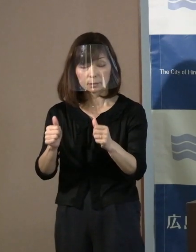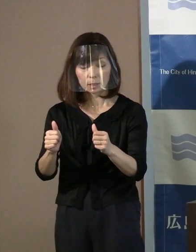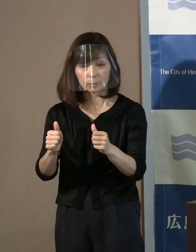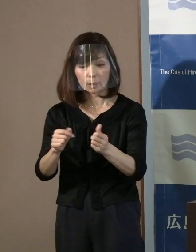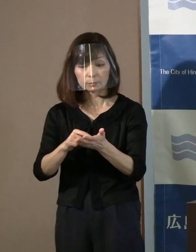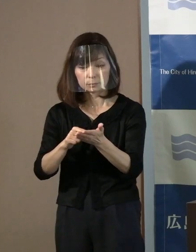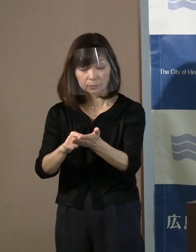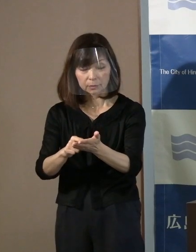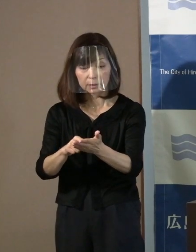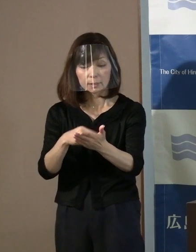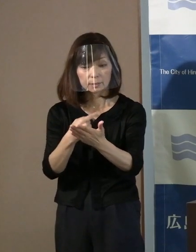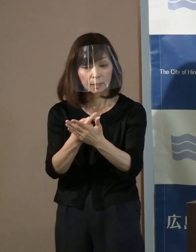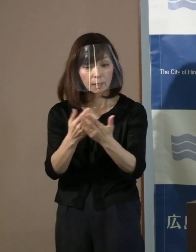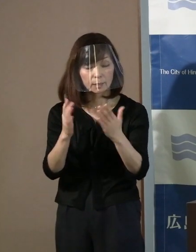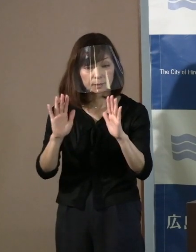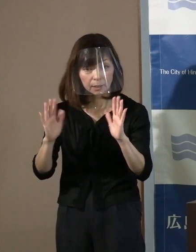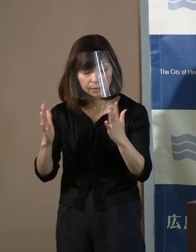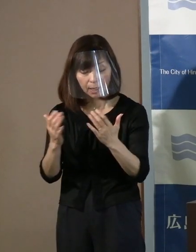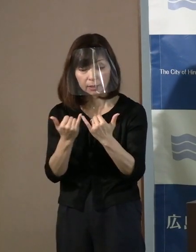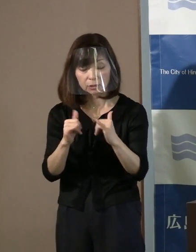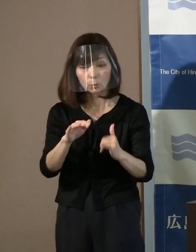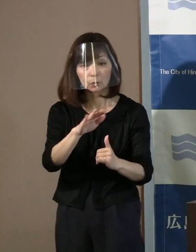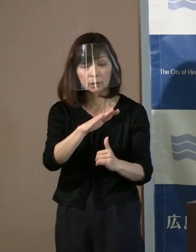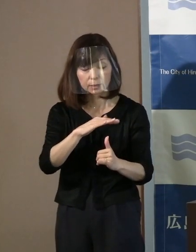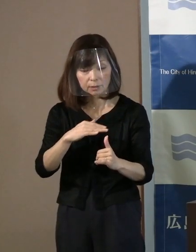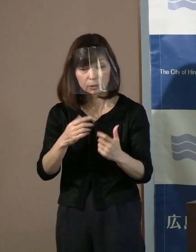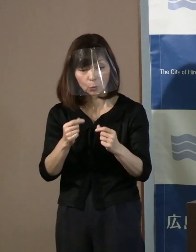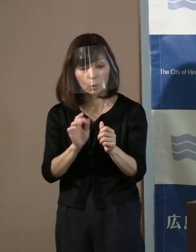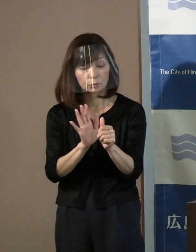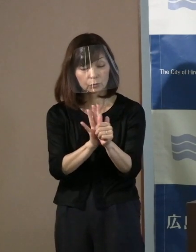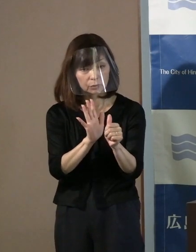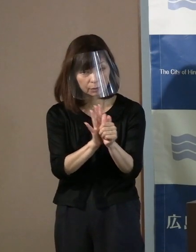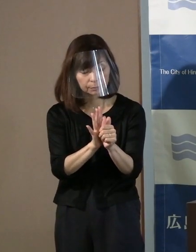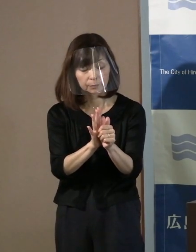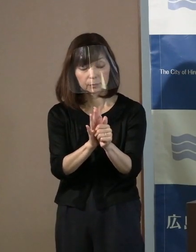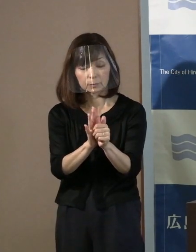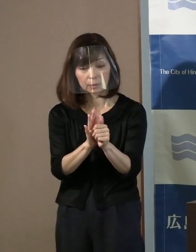早急に検討するというようなことが あったかと思うんですけれども､